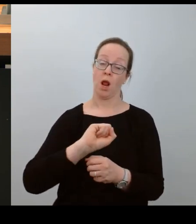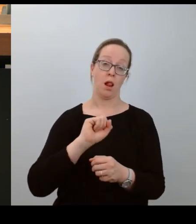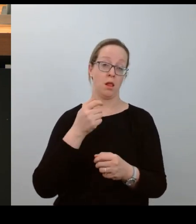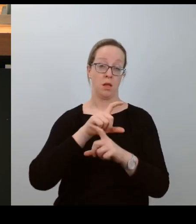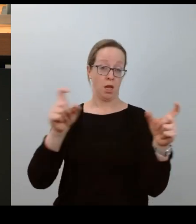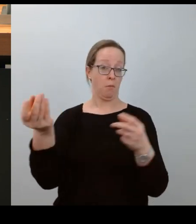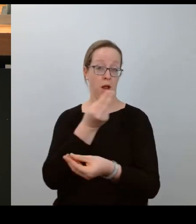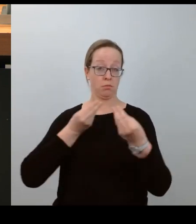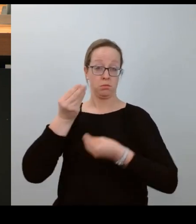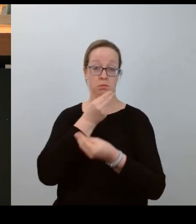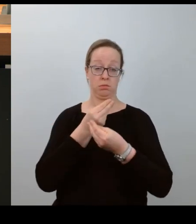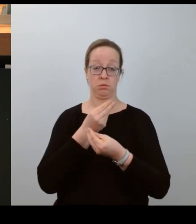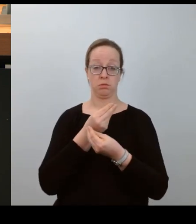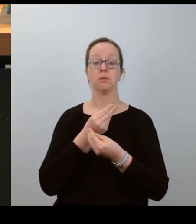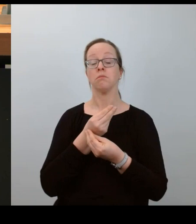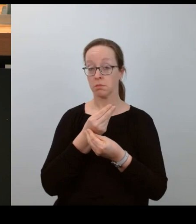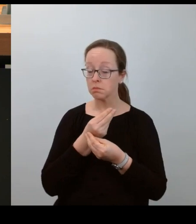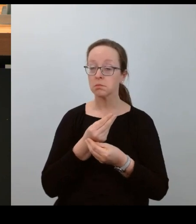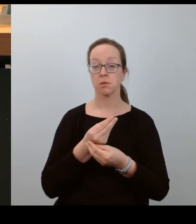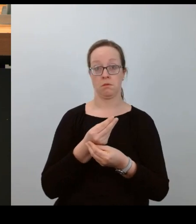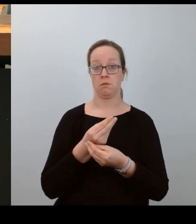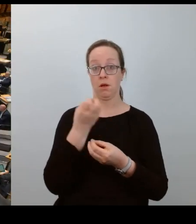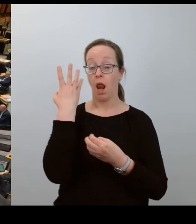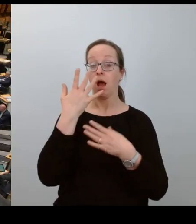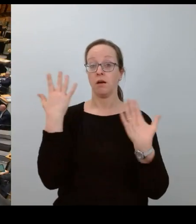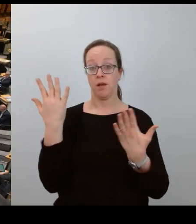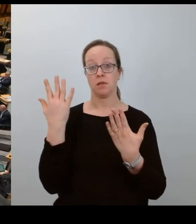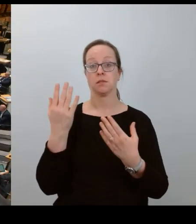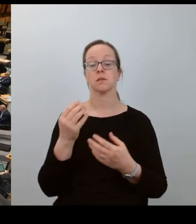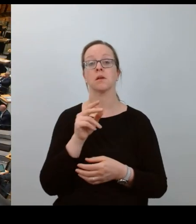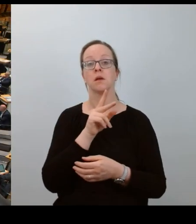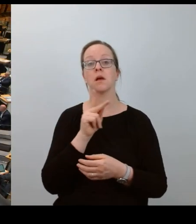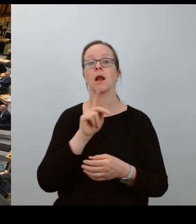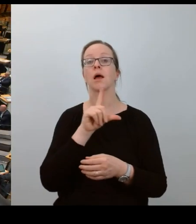aus der eigenen Koalition. Vielen Dank für Ihre Aufmerksamkeit. (Beifall) (Rednerwechsel)